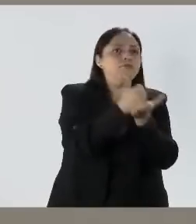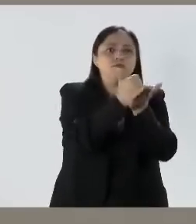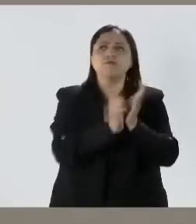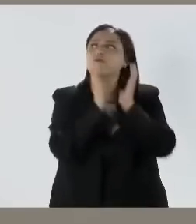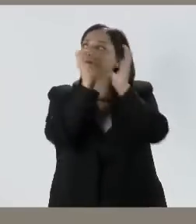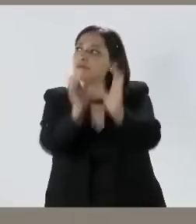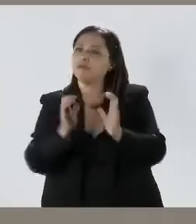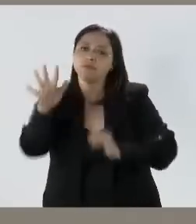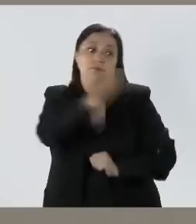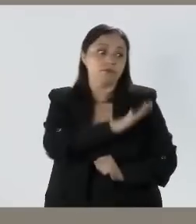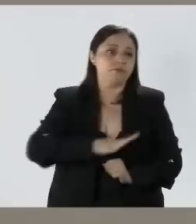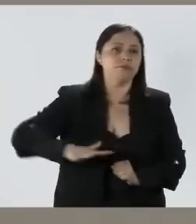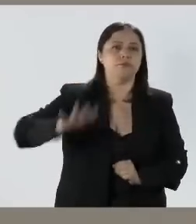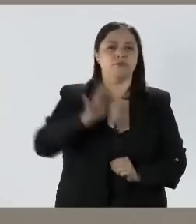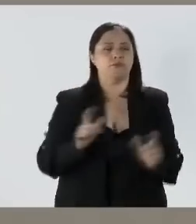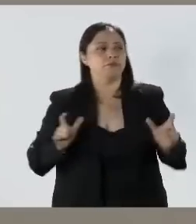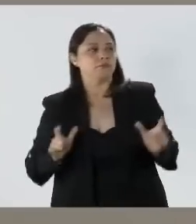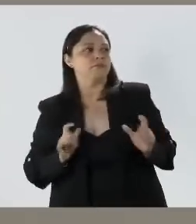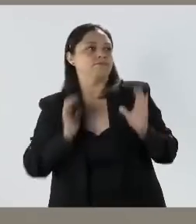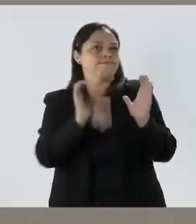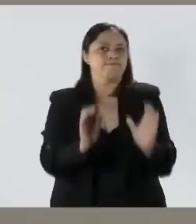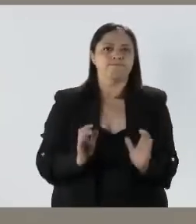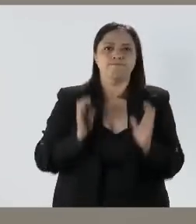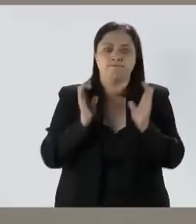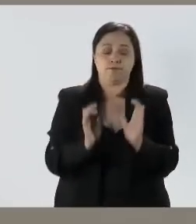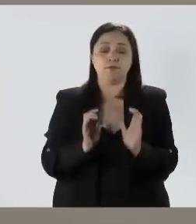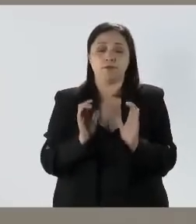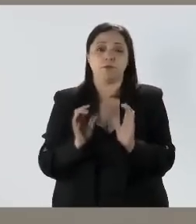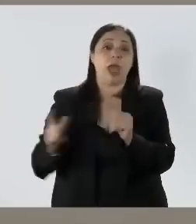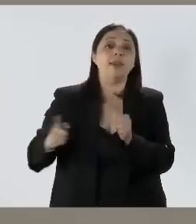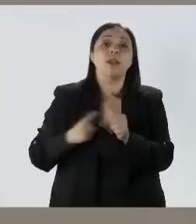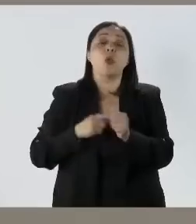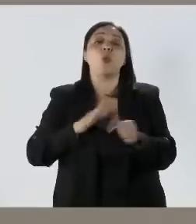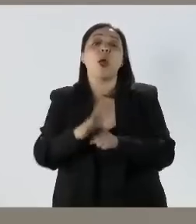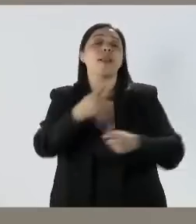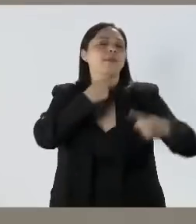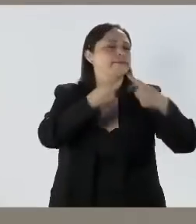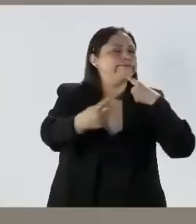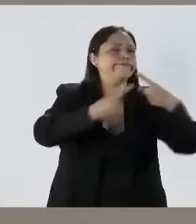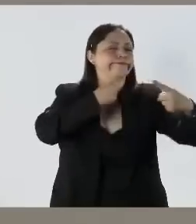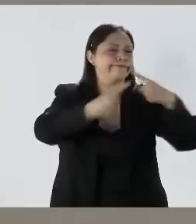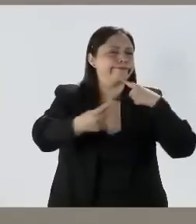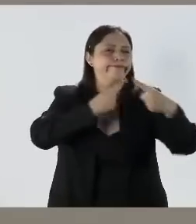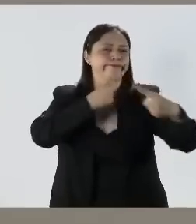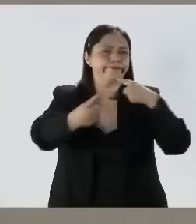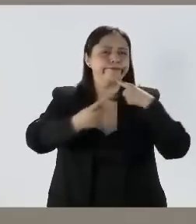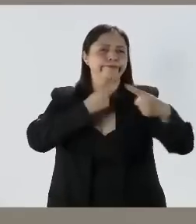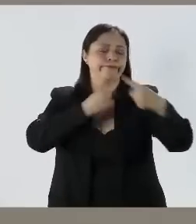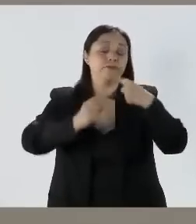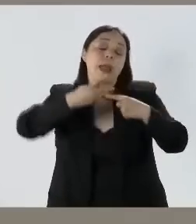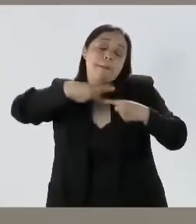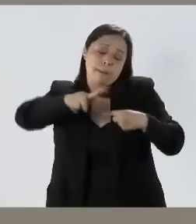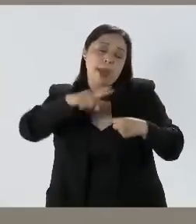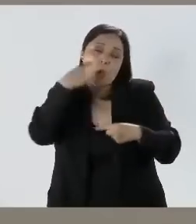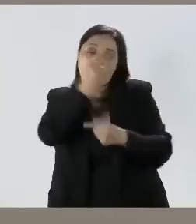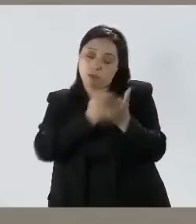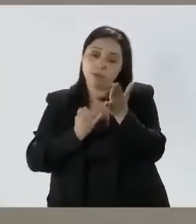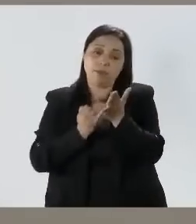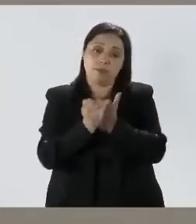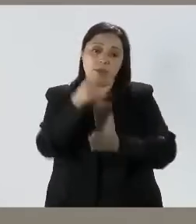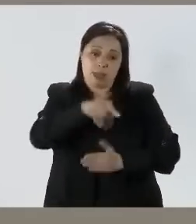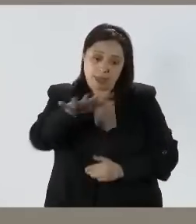siempre con diálogo siempre platicando pero con firmeza defenderemos el espacio Público de